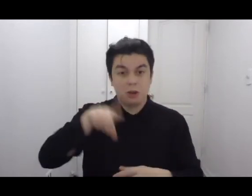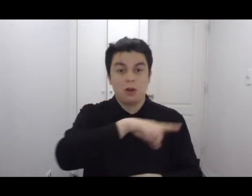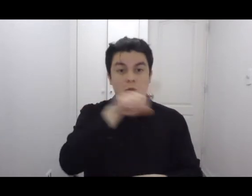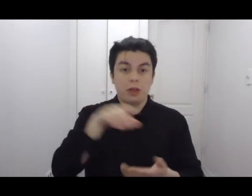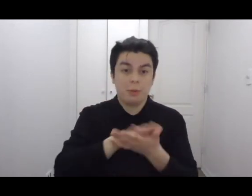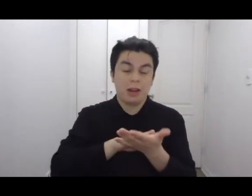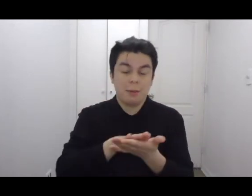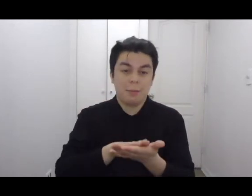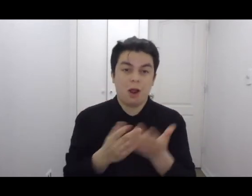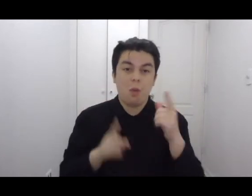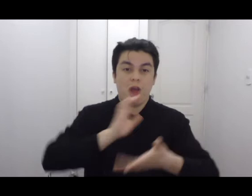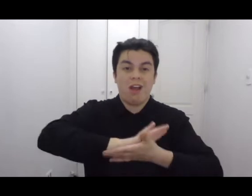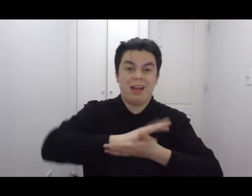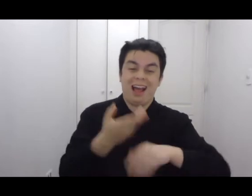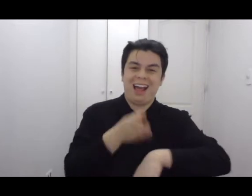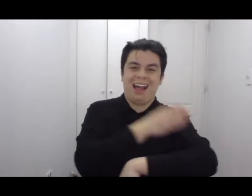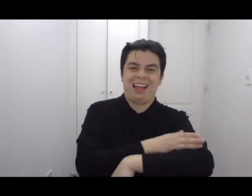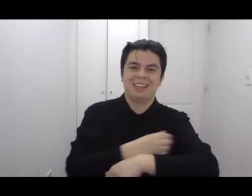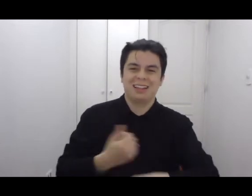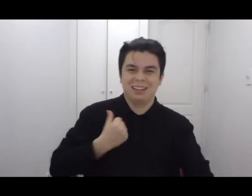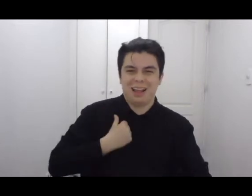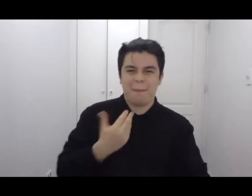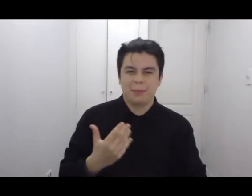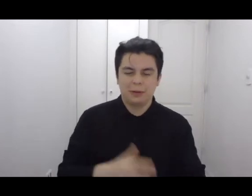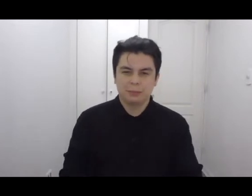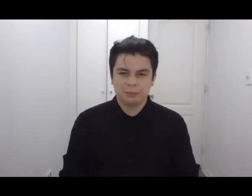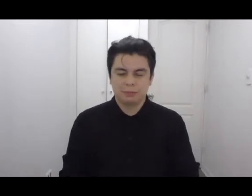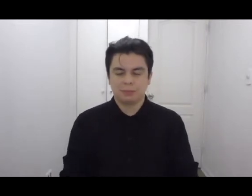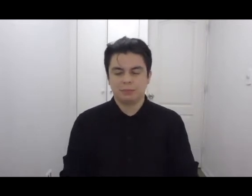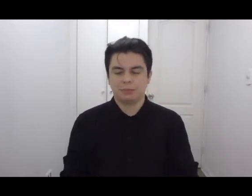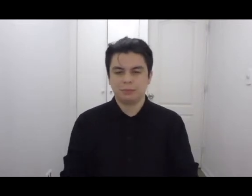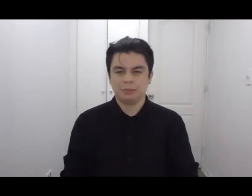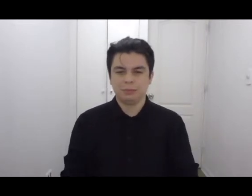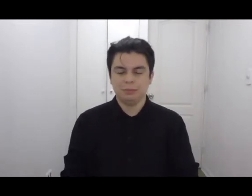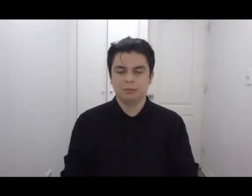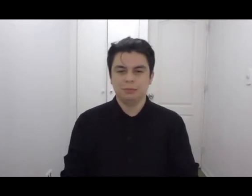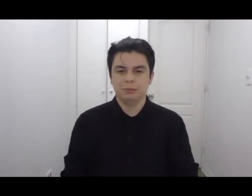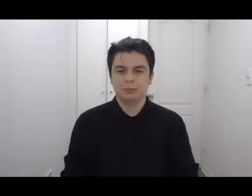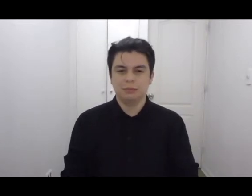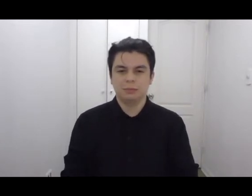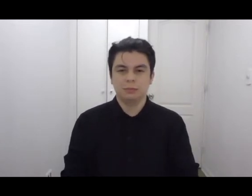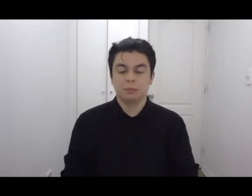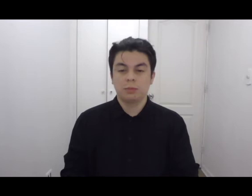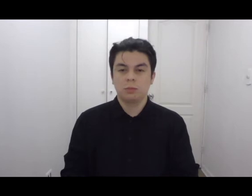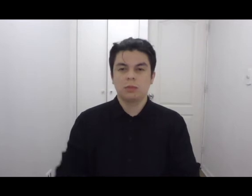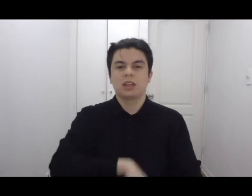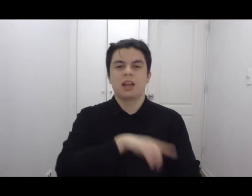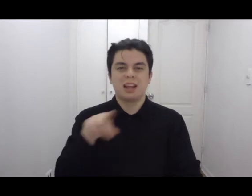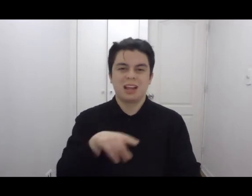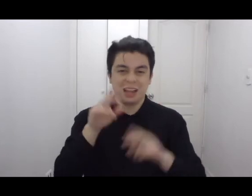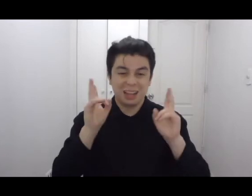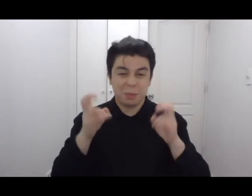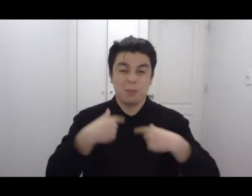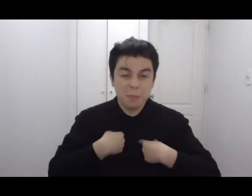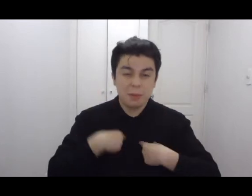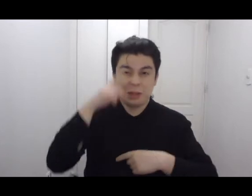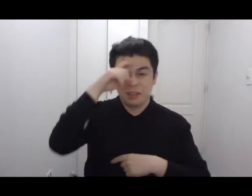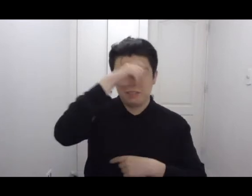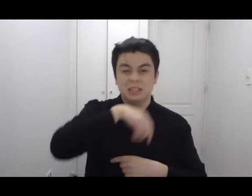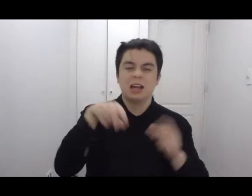bueno si lo hace carretee antes o más temprano no sé, claro entonces eso es lo que